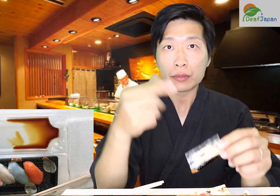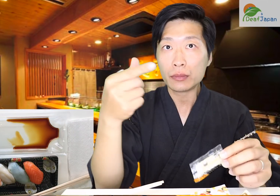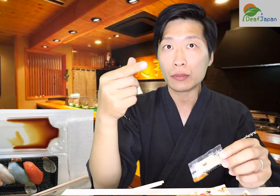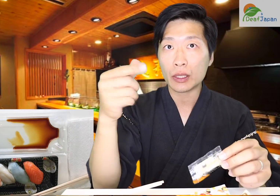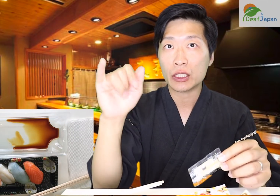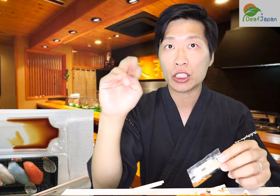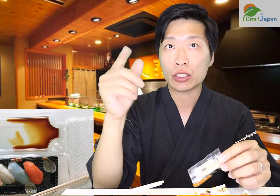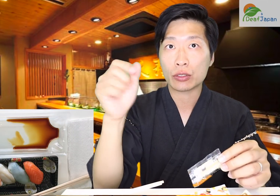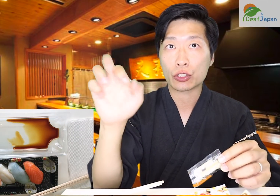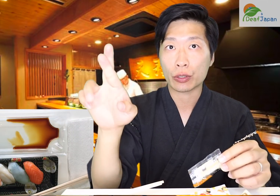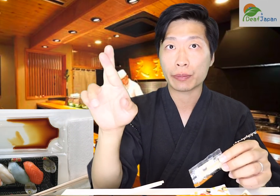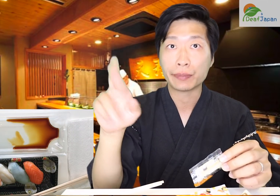Das ist Ingwer.